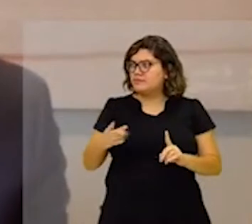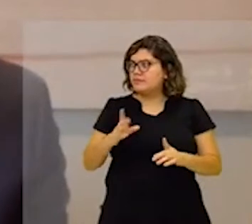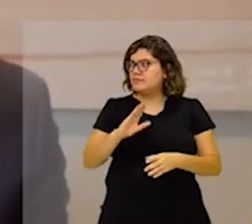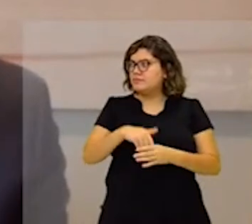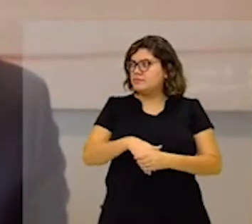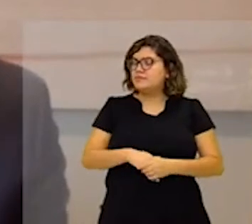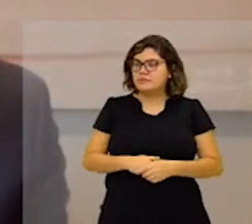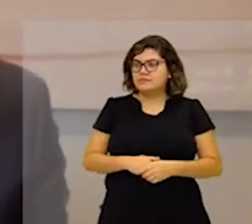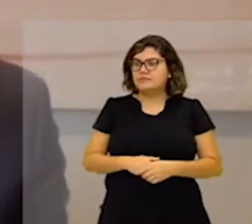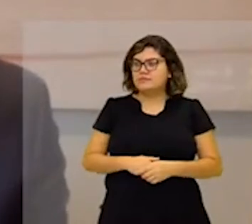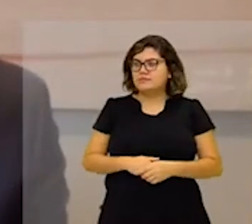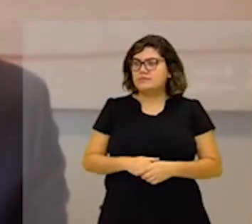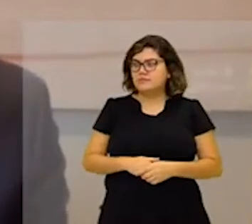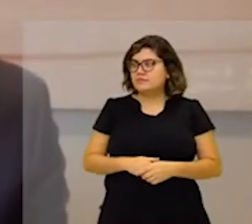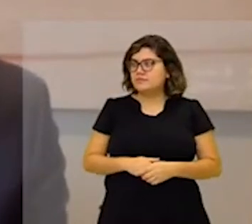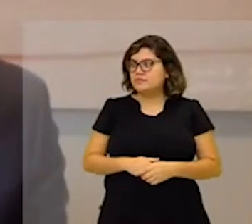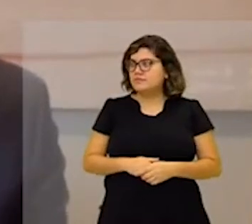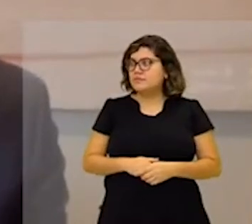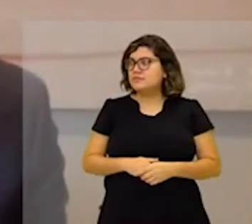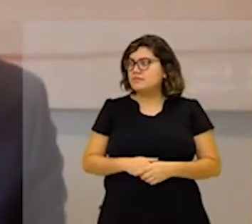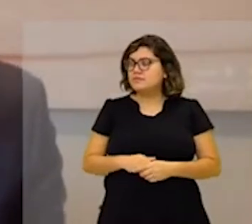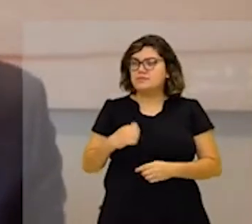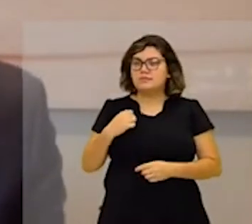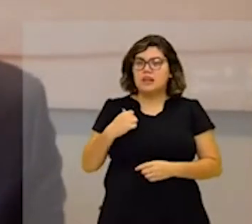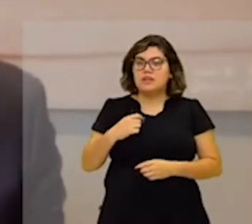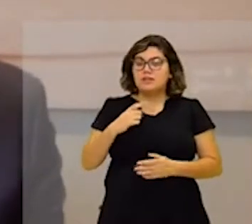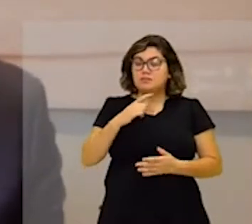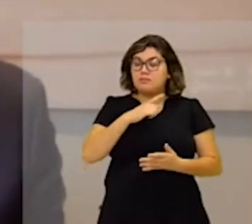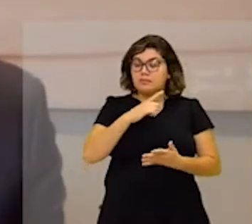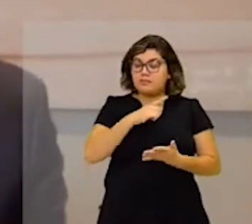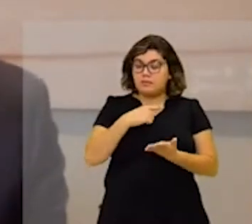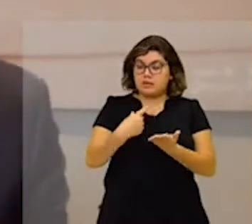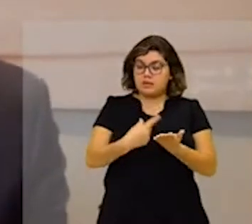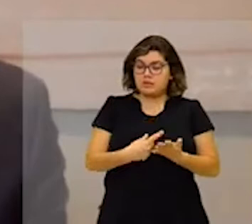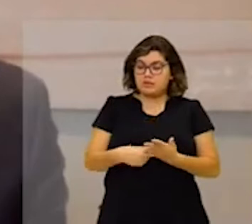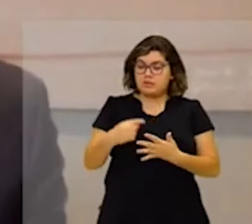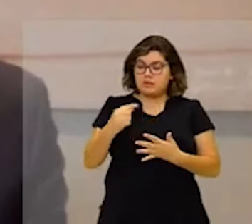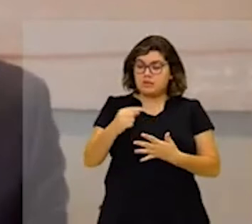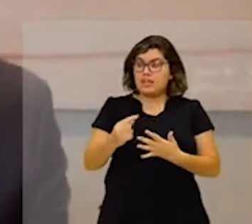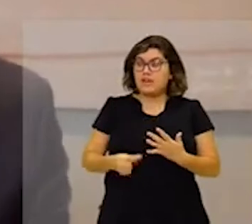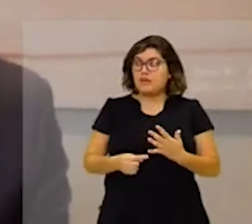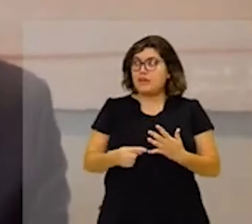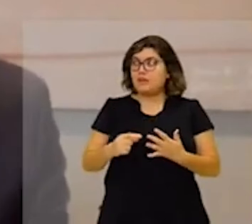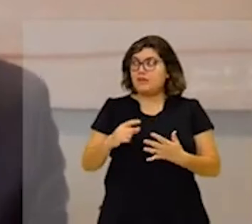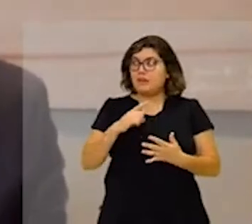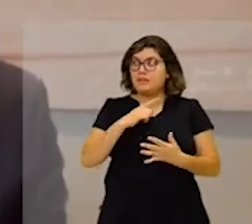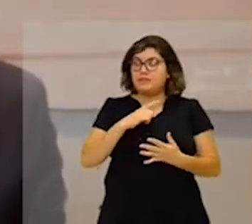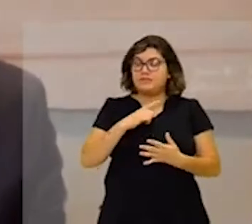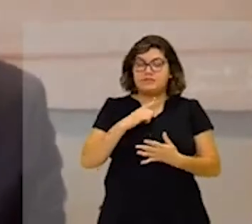PLP né o novo Código ele trata com uma questão que talvez tenha sido um dos pontos mais polêmicos na